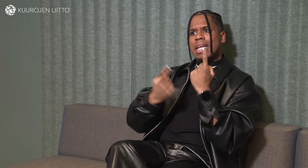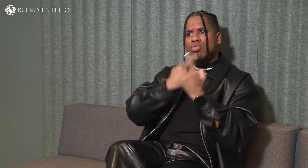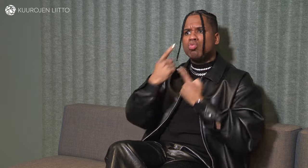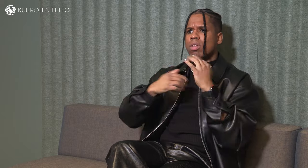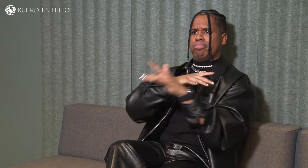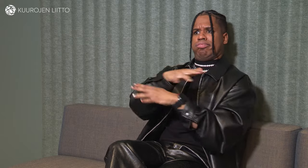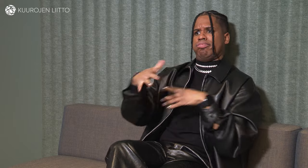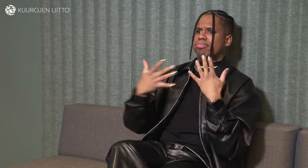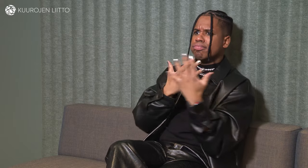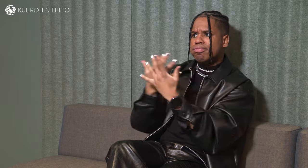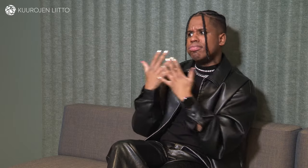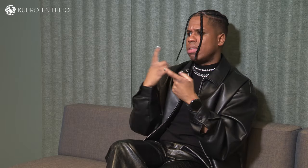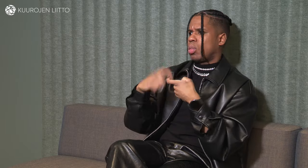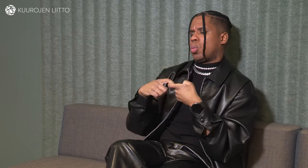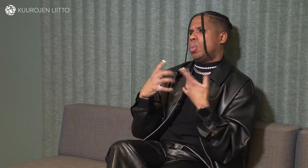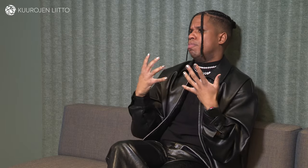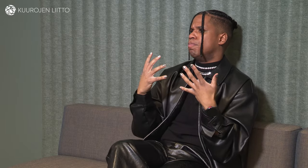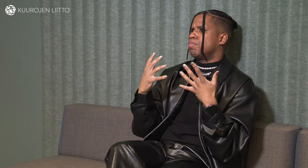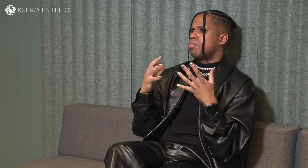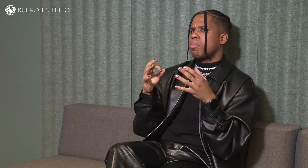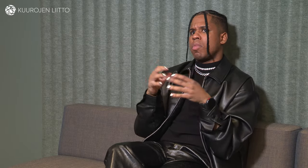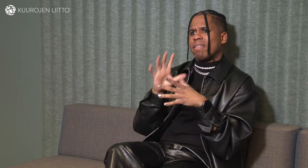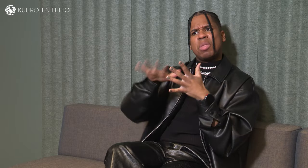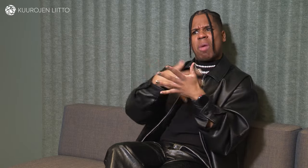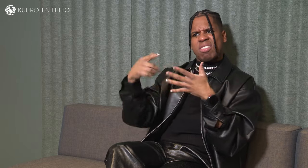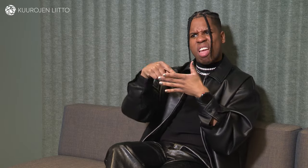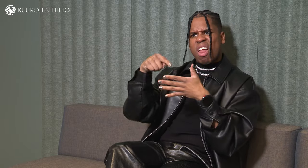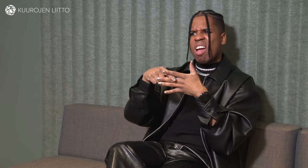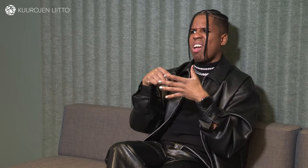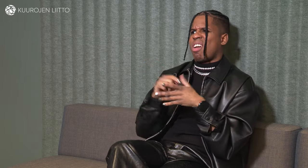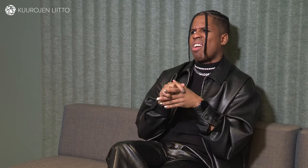täällä Suomessa on herännyt UMK:n myötä.